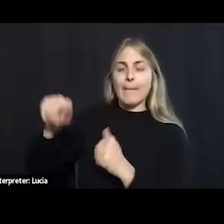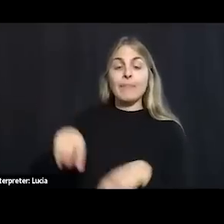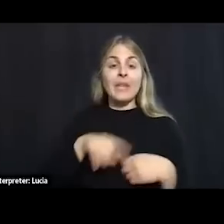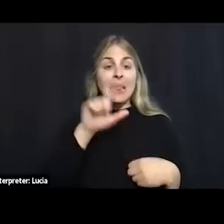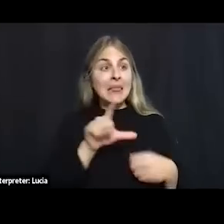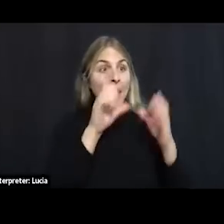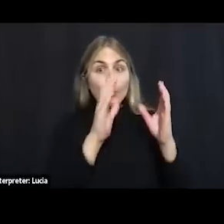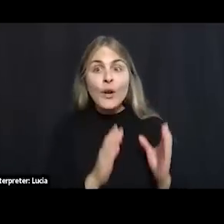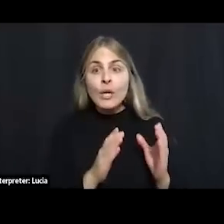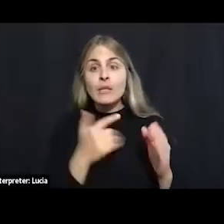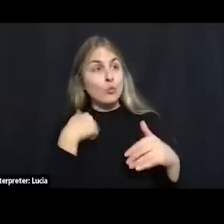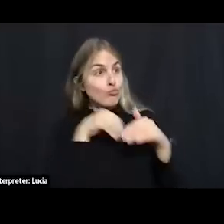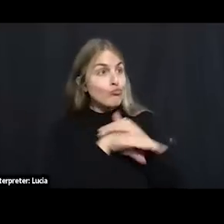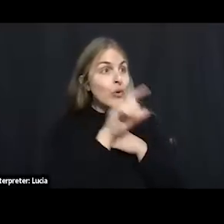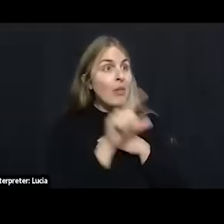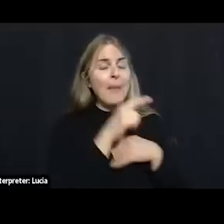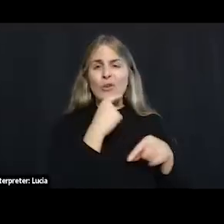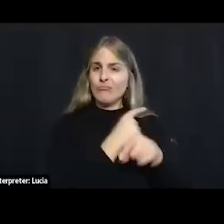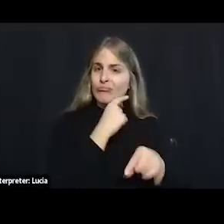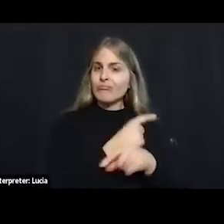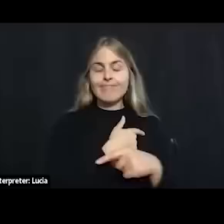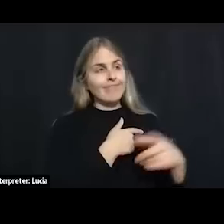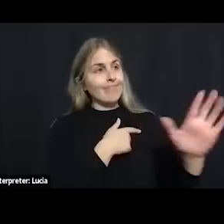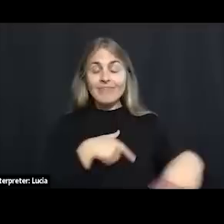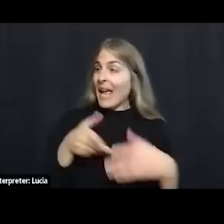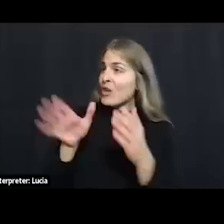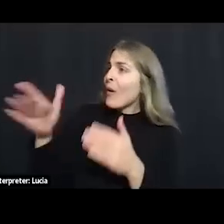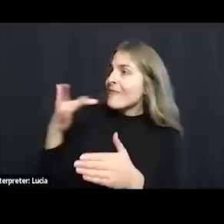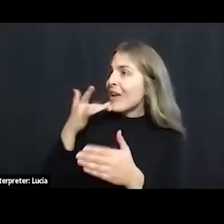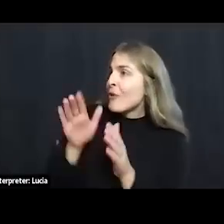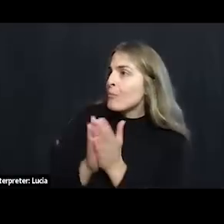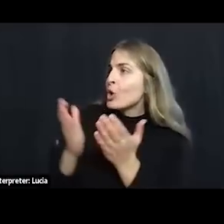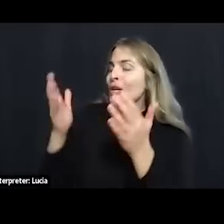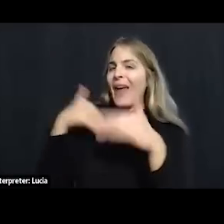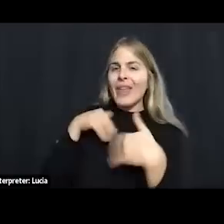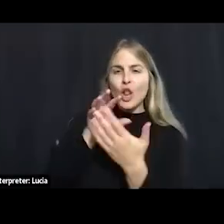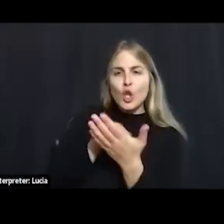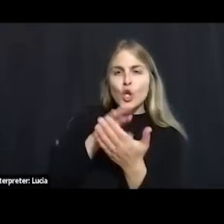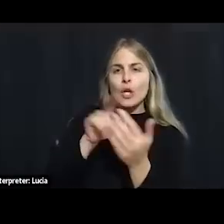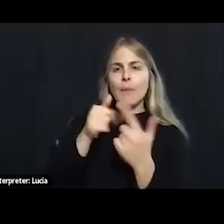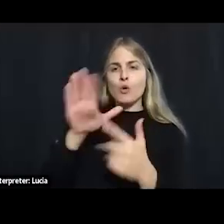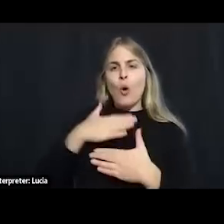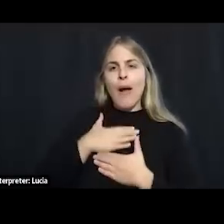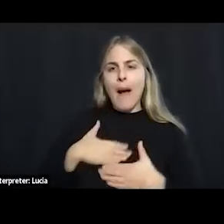o personas que vemos regularmente en una biblioteca que nos preguntan sobre nuestros libros favoritos y que comienzan a conocer nuestros pasatiempos e intereses.